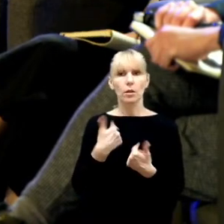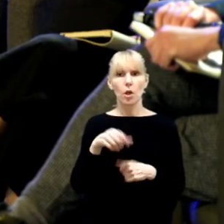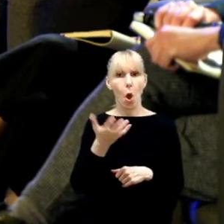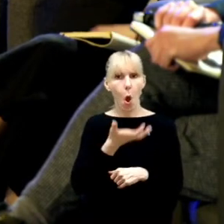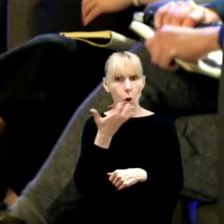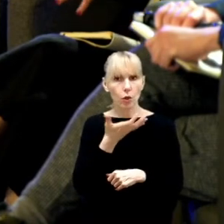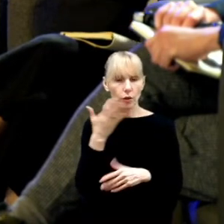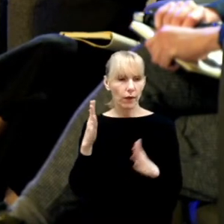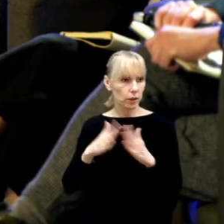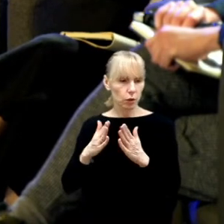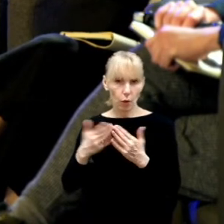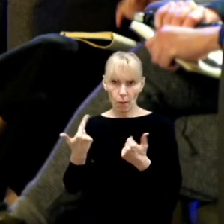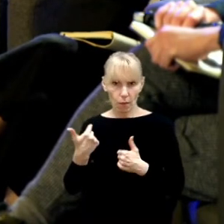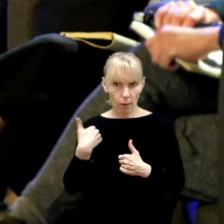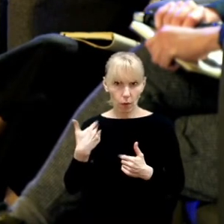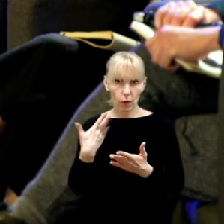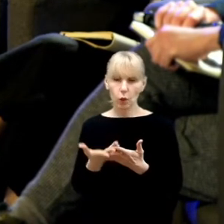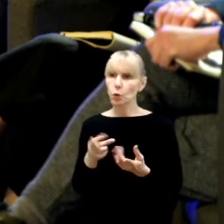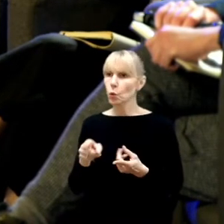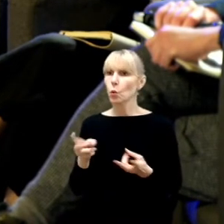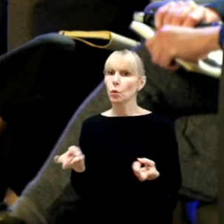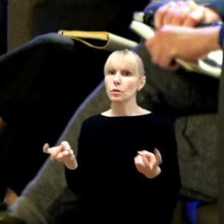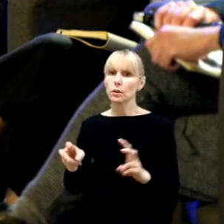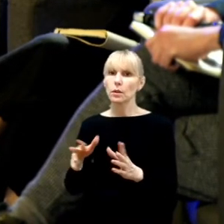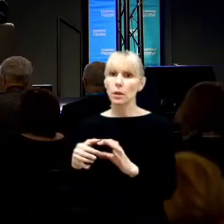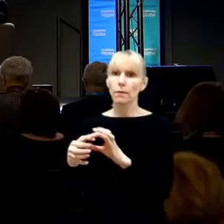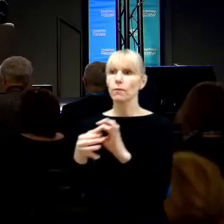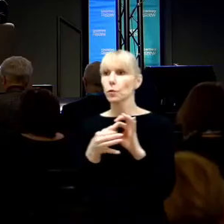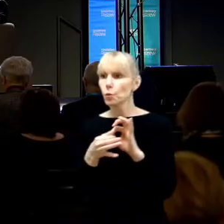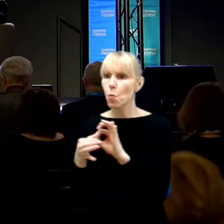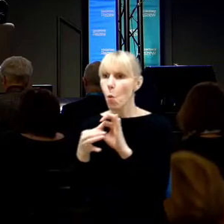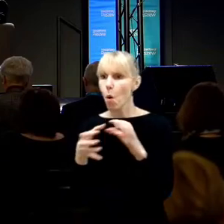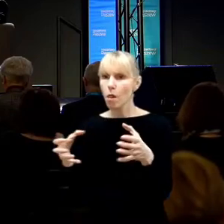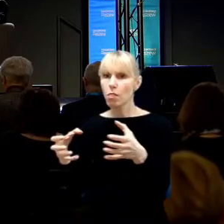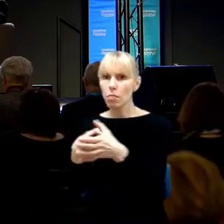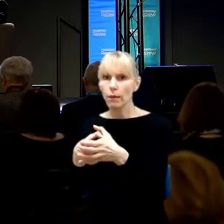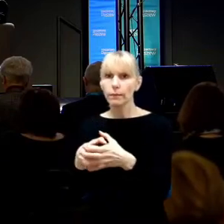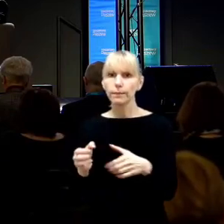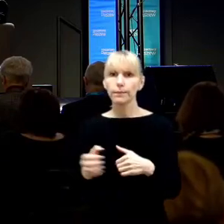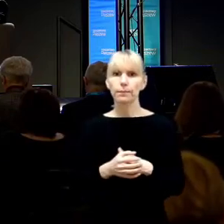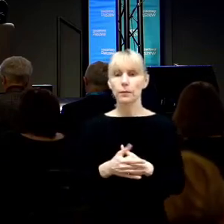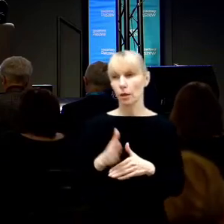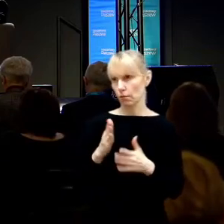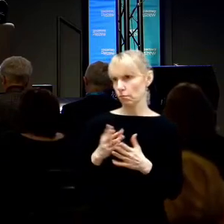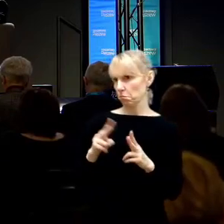Stworzono im tam taką wspólnotę i zdaje się już dwa lata to całkiem dobrze działa.